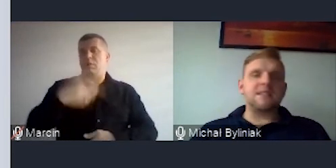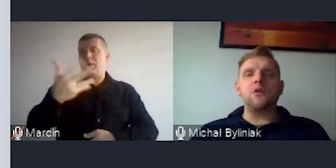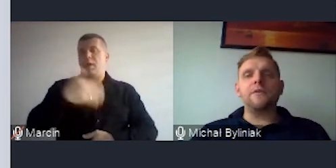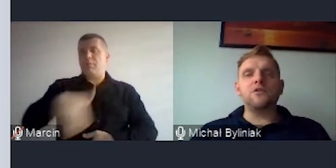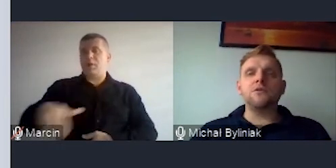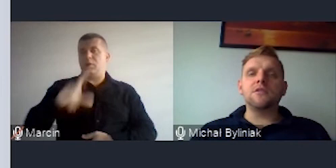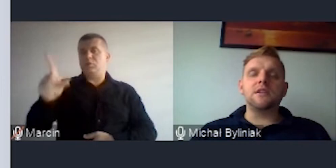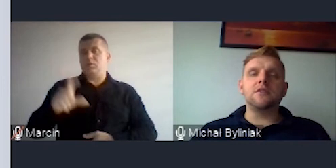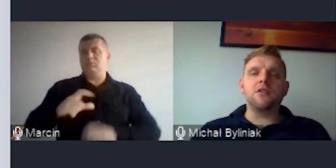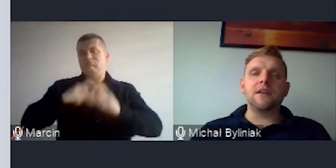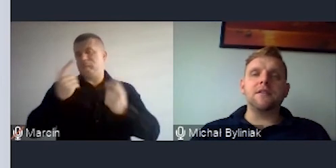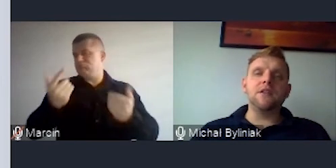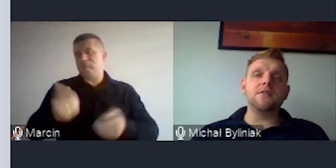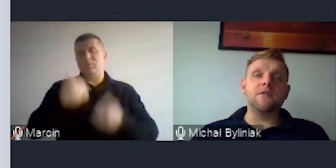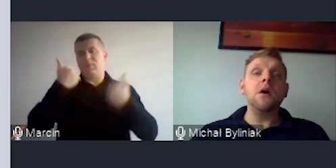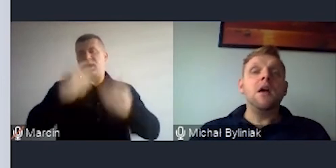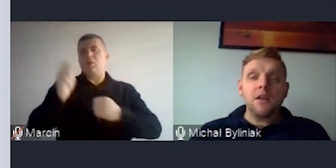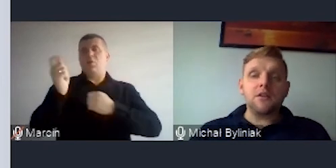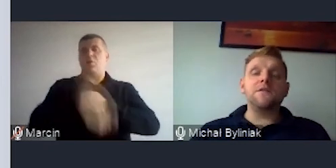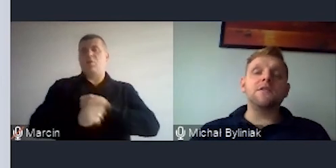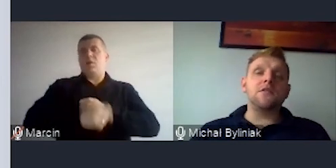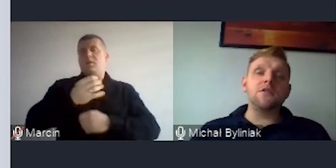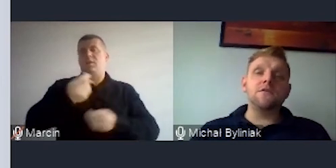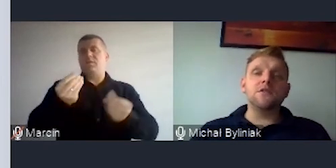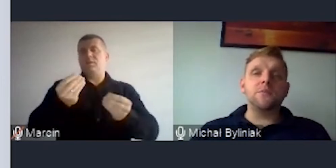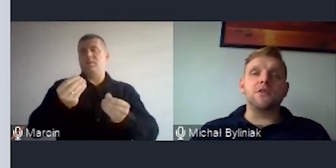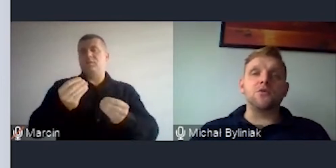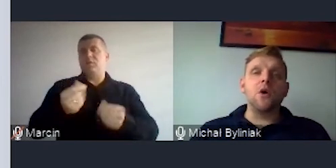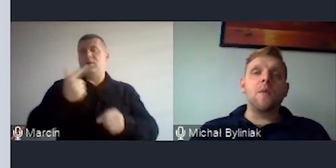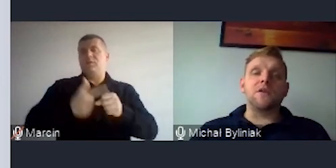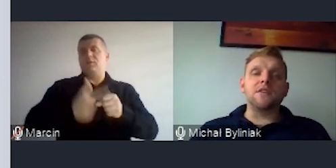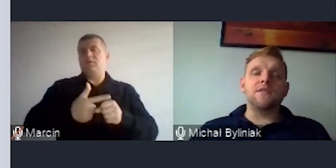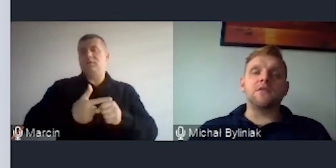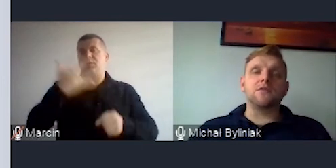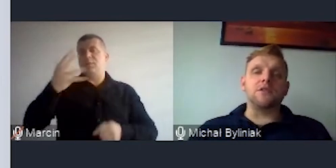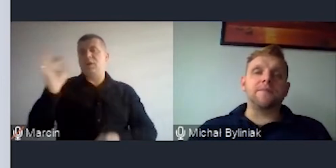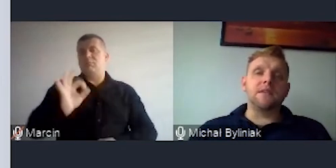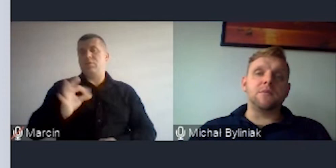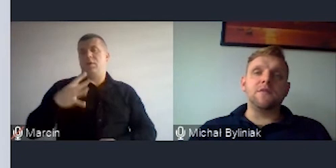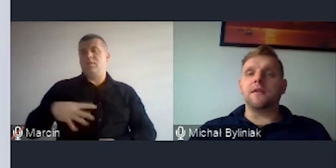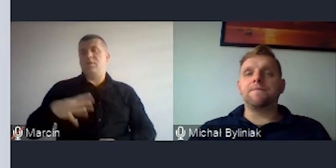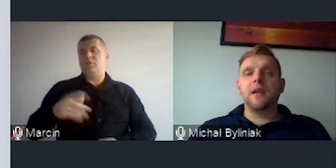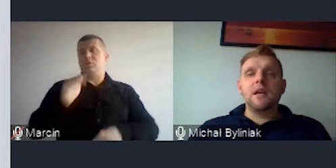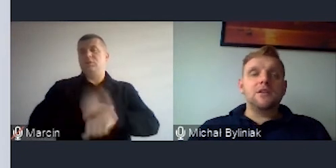z cała pewnością dostaniecie korektę finansową i to w wysokości 25% wartości zamówienia.